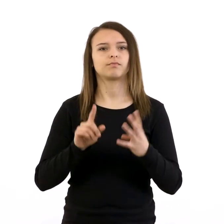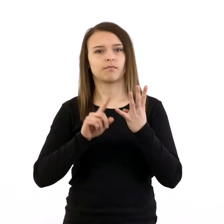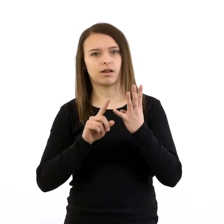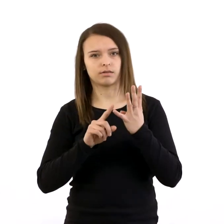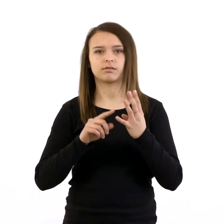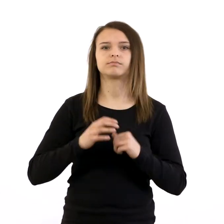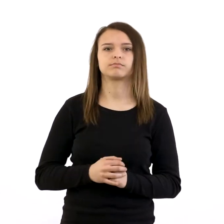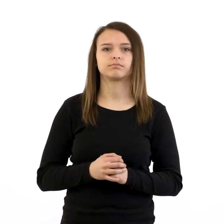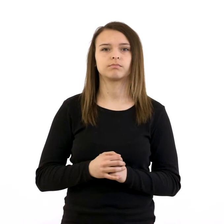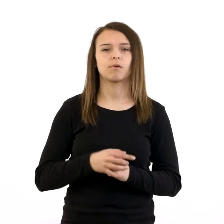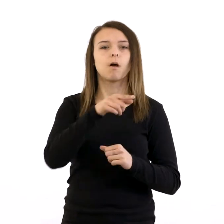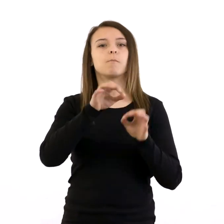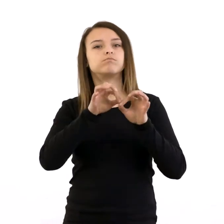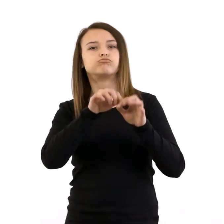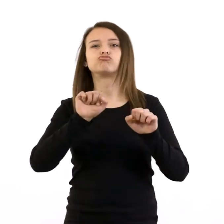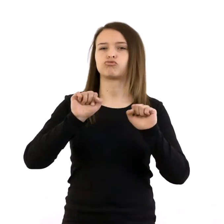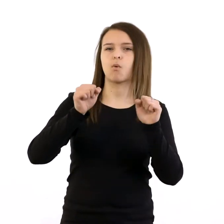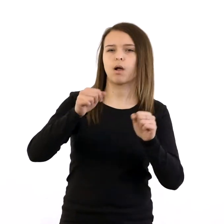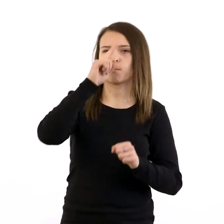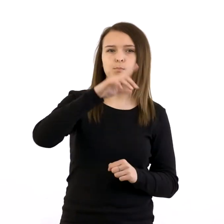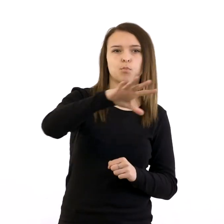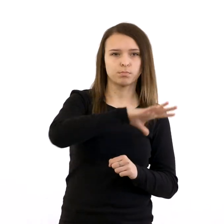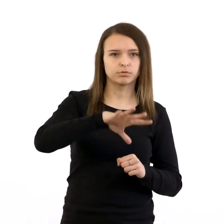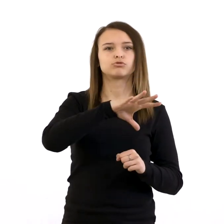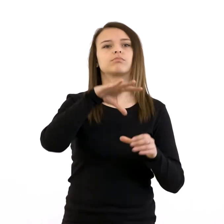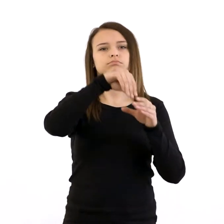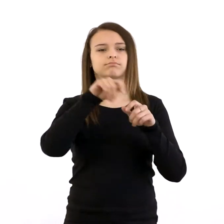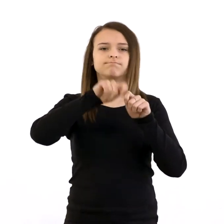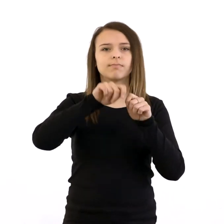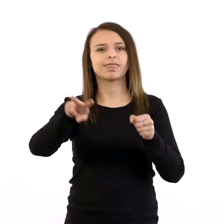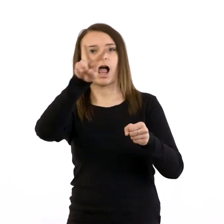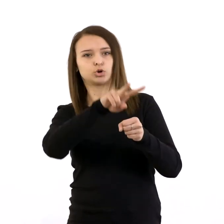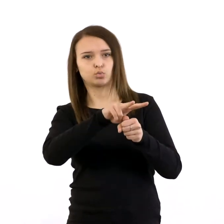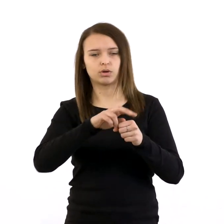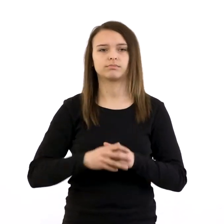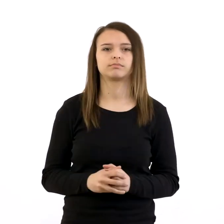nadzoru nad prowadzeniem działalności pożytku publicznego,